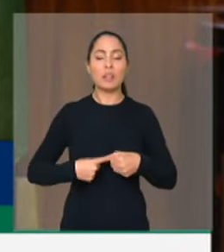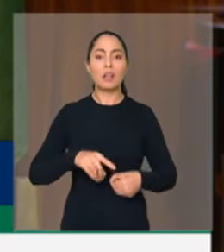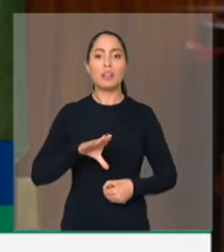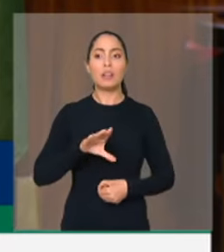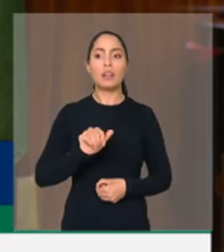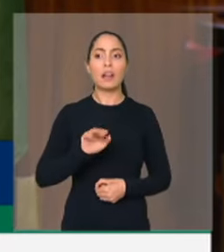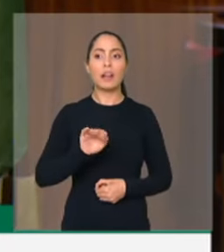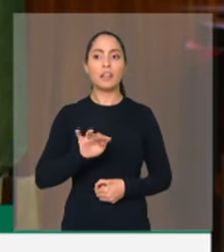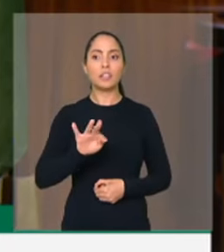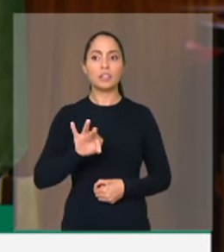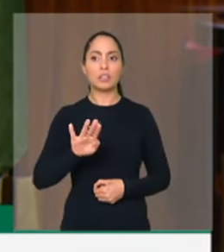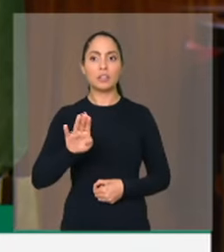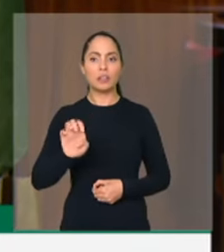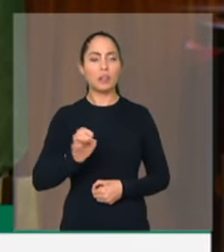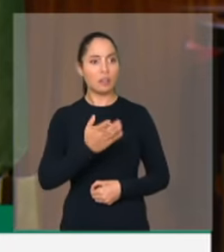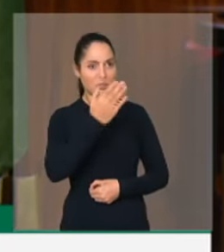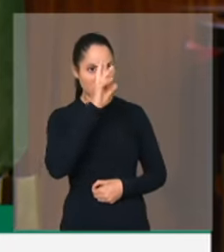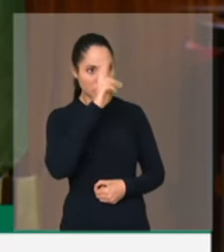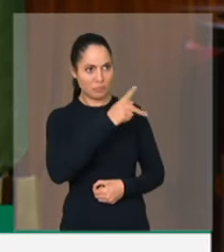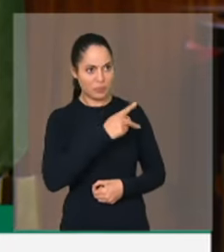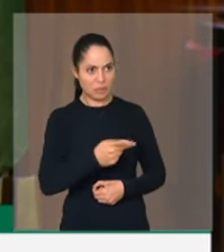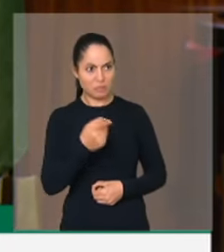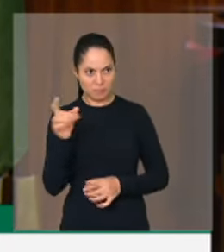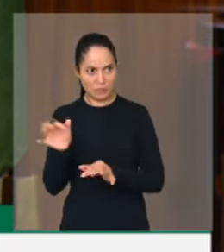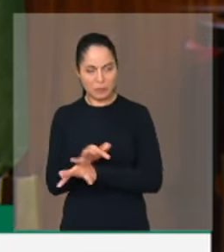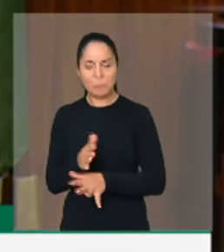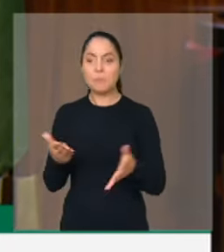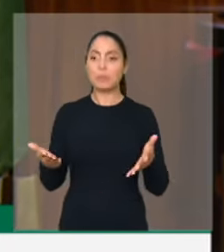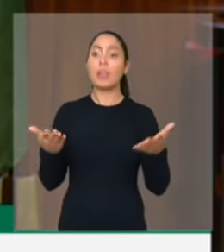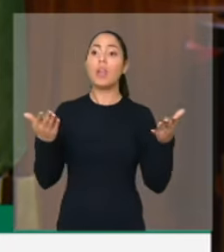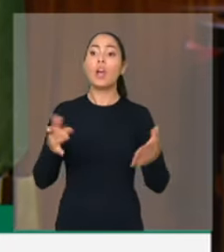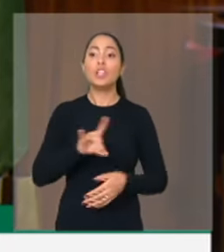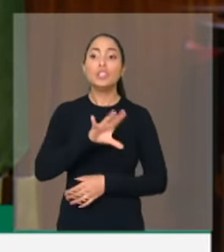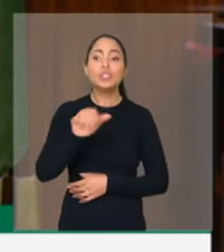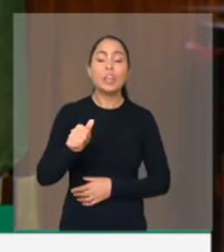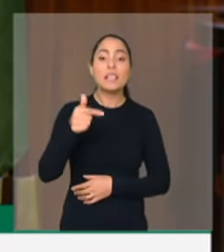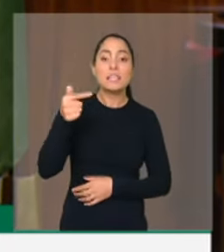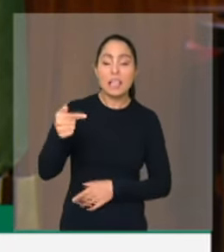CAITO ATÉ ... EM 7 DE OUTUBRO DE 1939. ENGENHEIRO ELÉTRICO DE FORMAÇÃO, ESSE MILITANTE